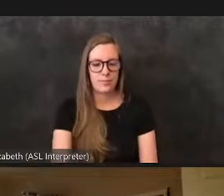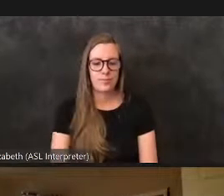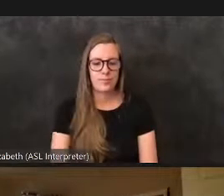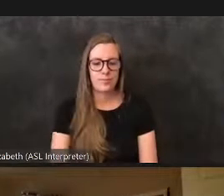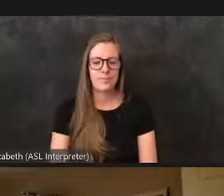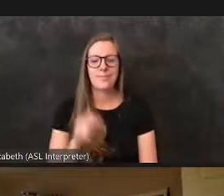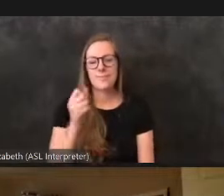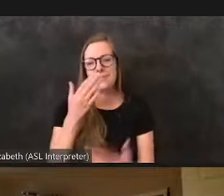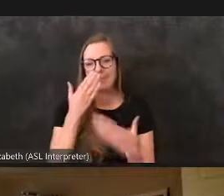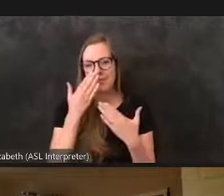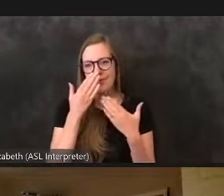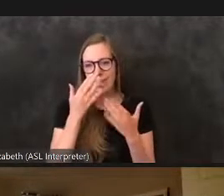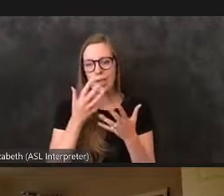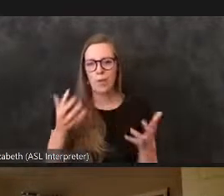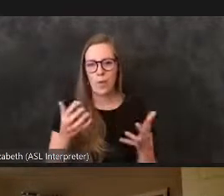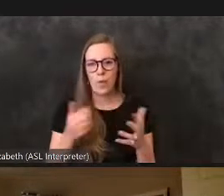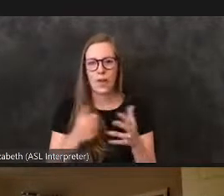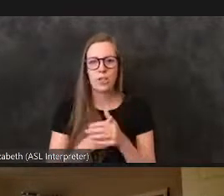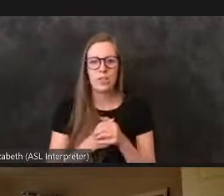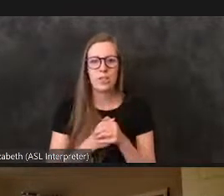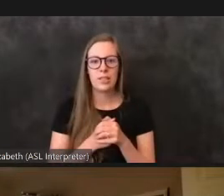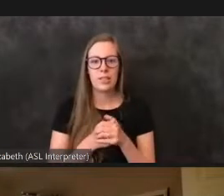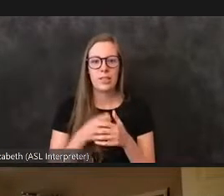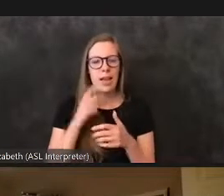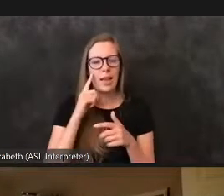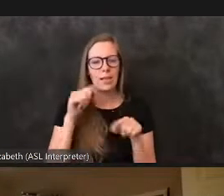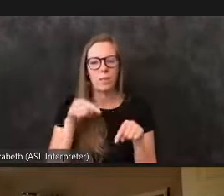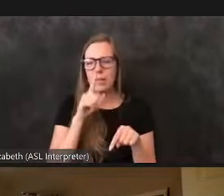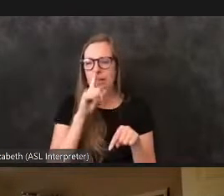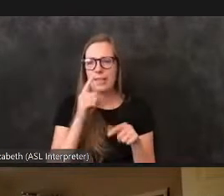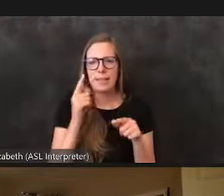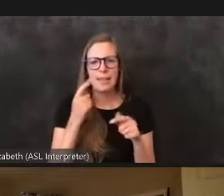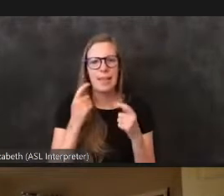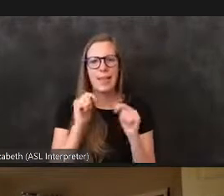La señora Presidenta, creo que es un esfuerzo del equipo trabajar directamente